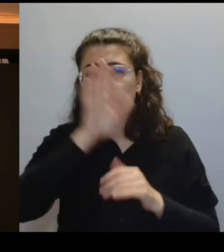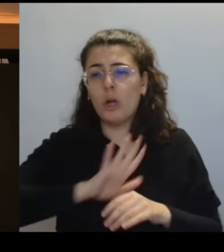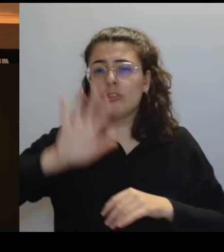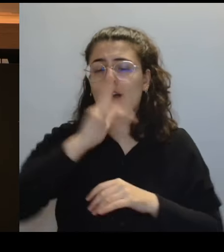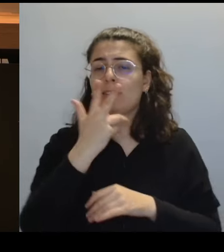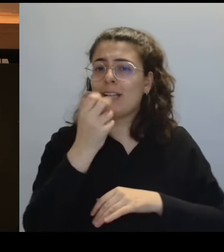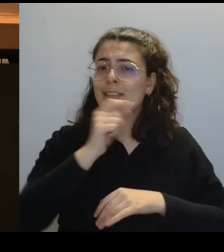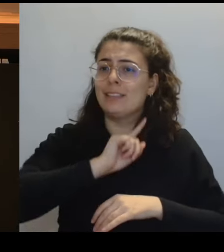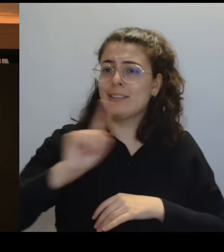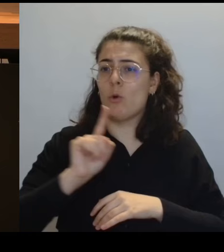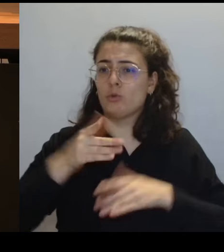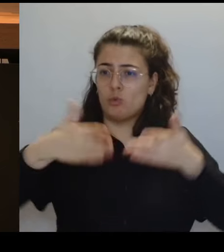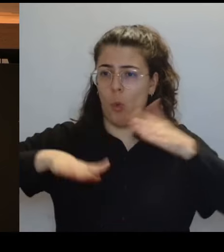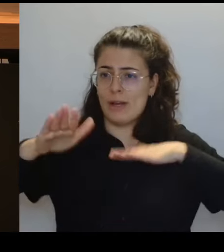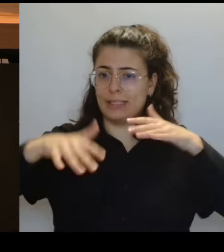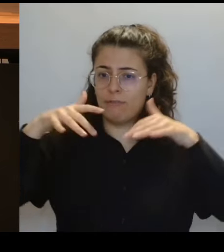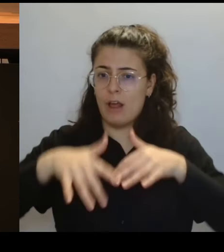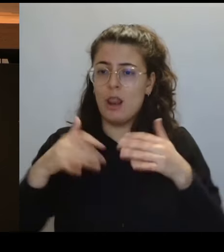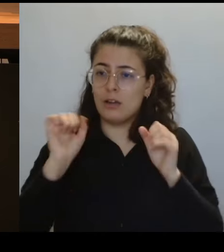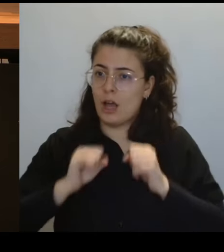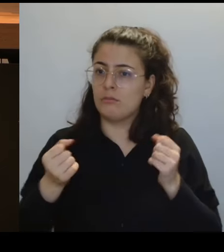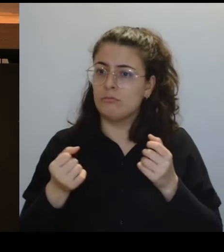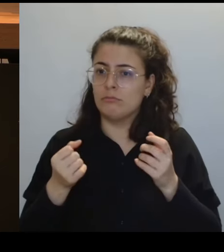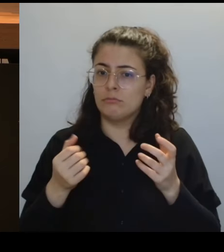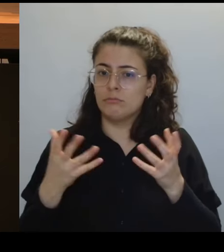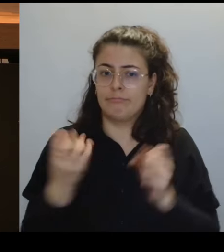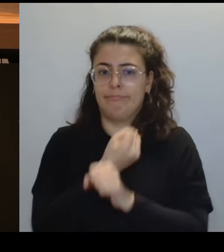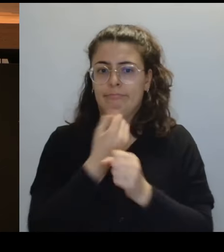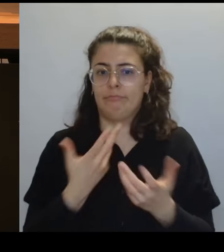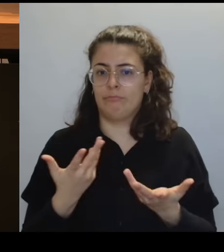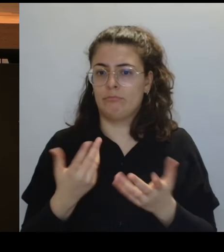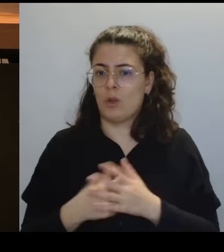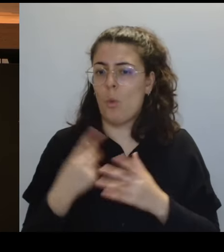durch Feinstaub und etwa 10.000 Todesfälle durch